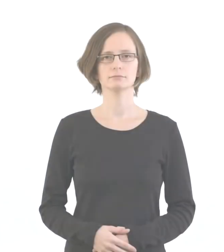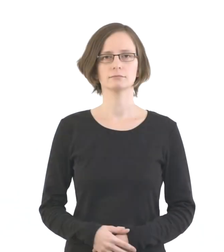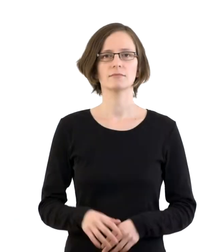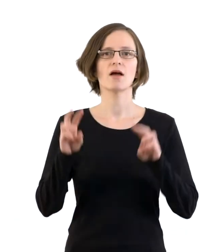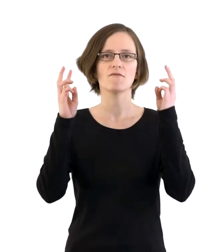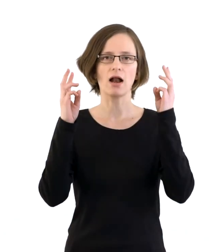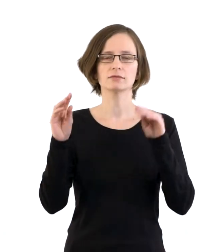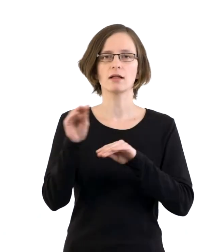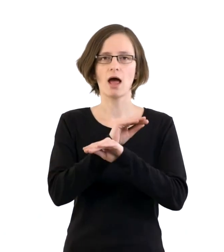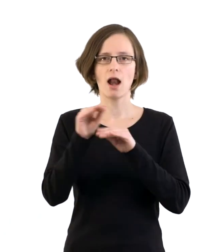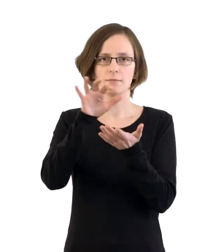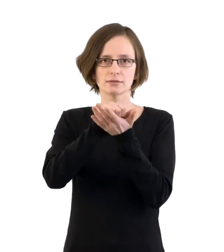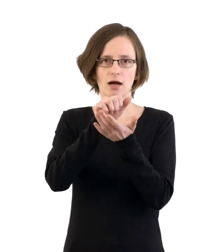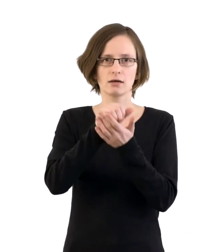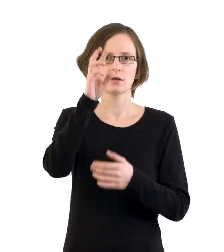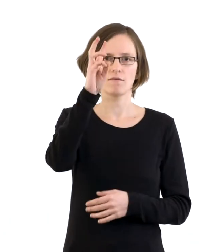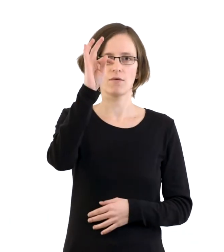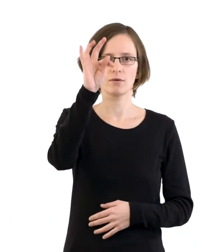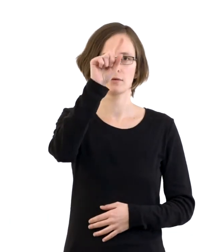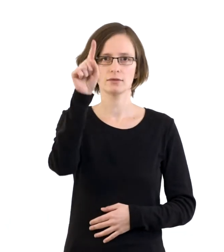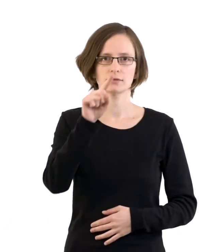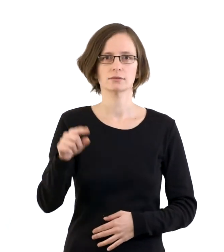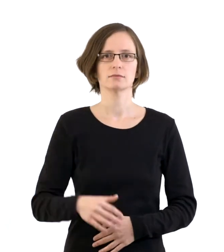Warsztat terapii zajęciowej (WTZ)